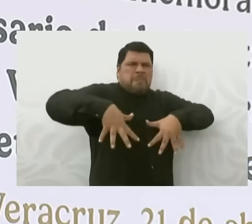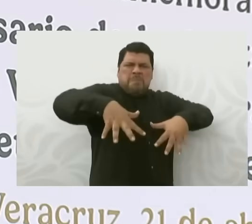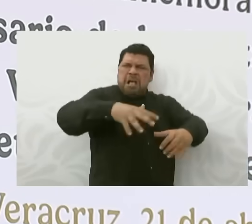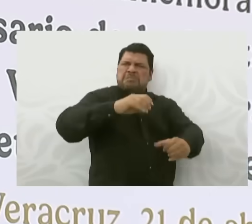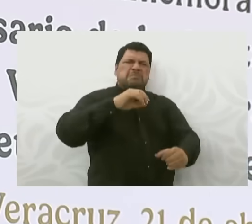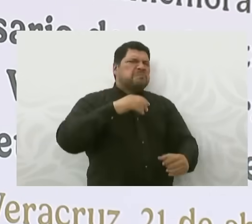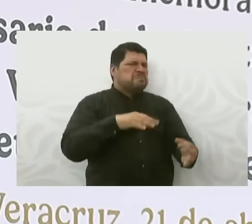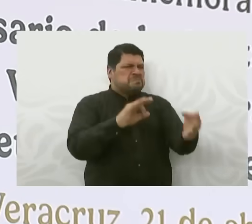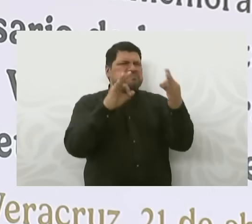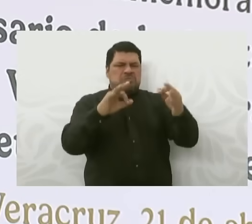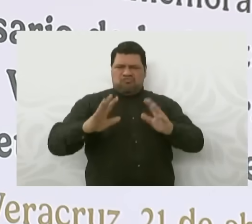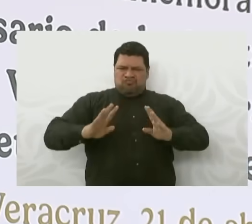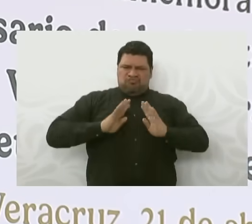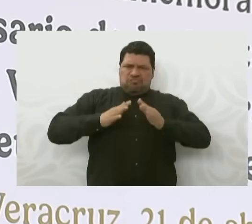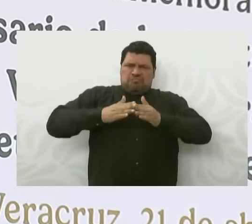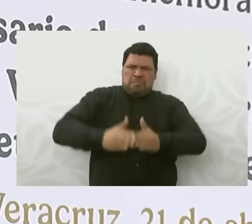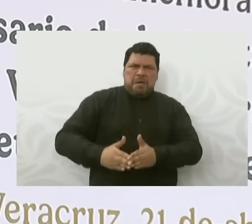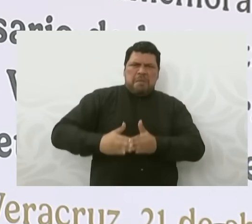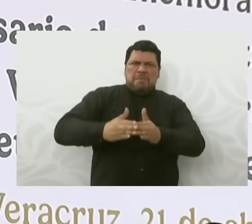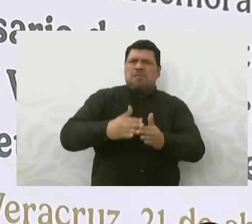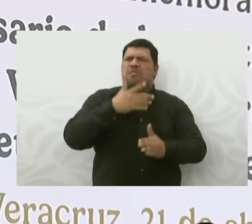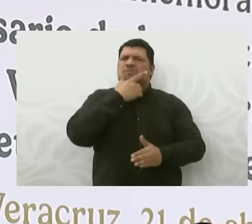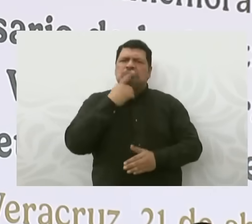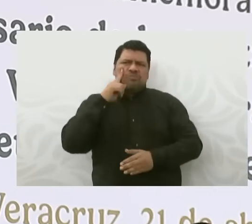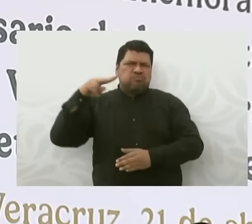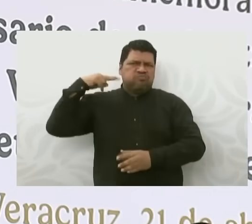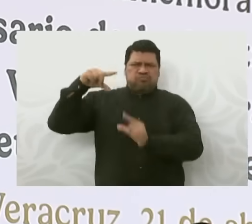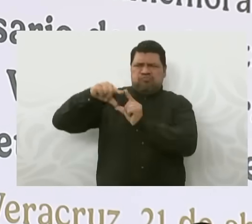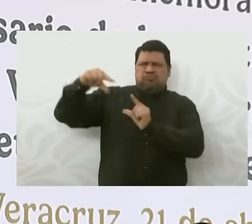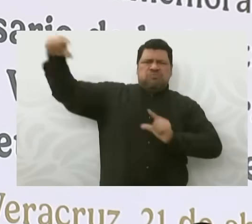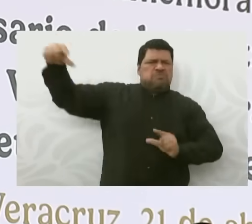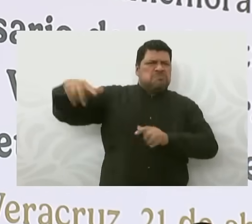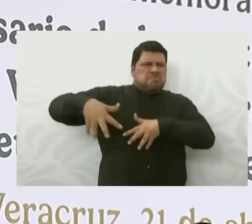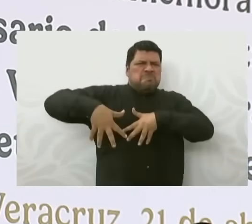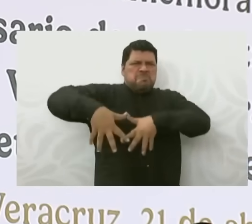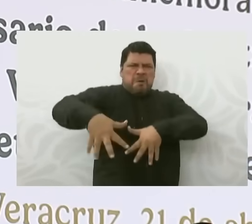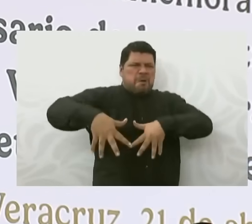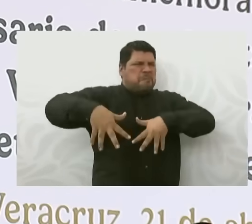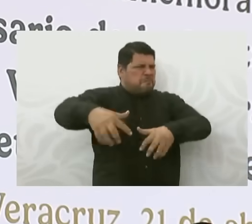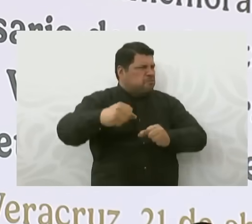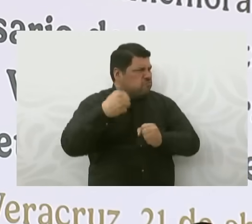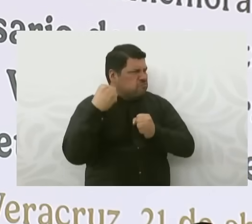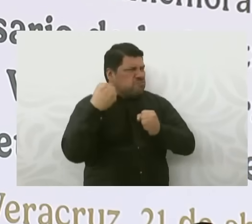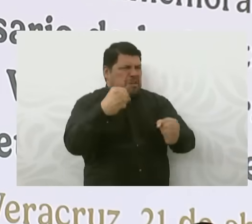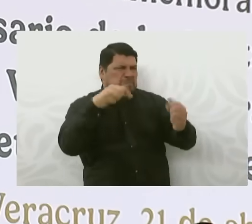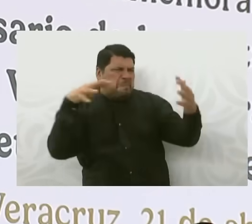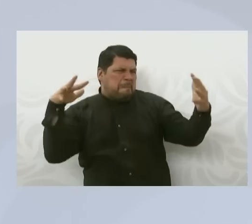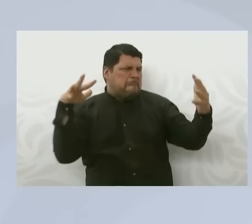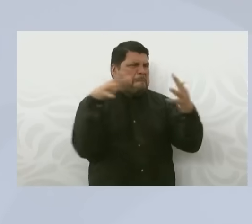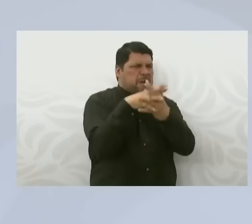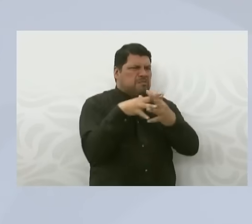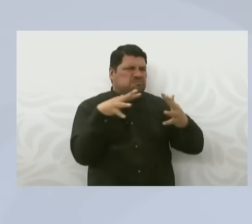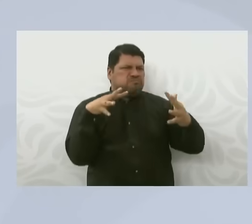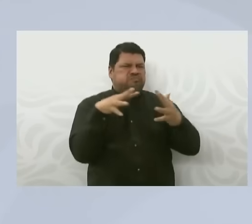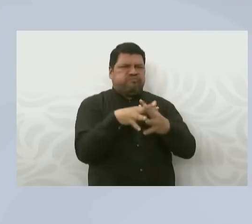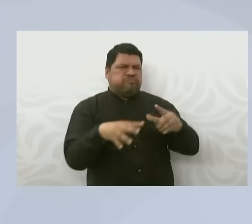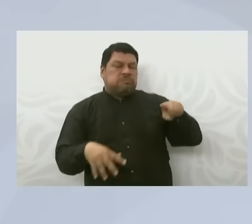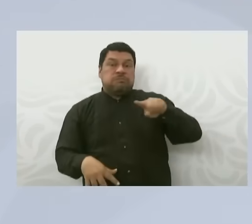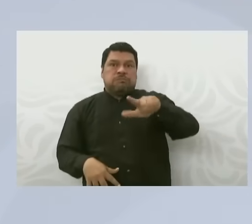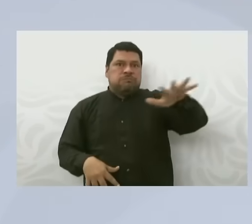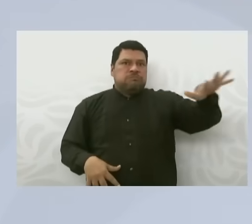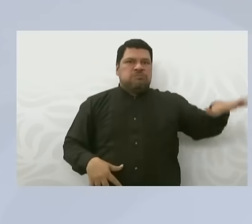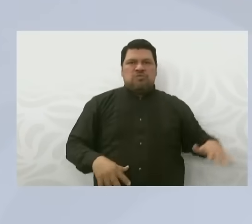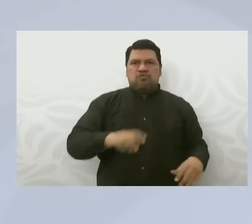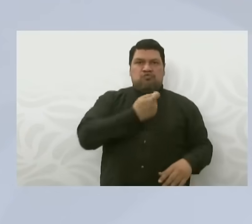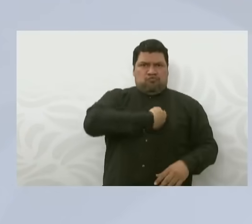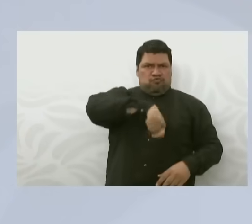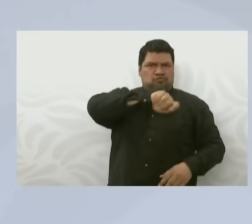la Marina y las y los veracruzanos lograron la rendición de la última fortaleza española